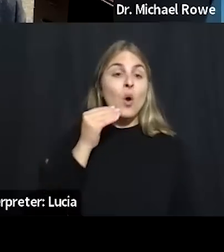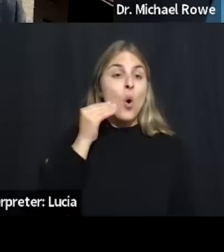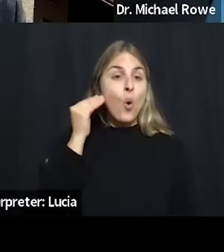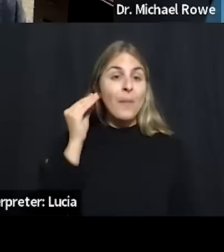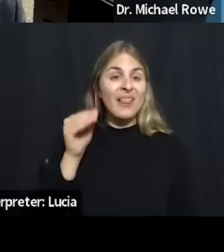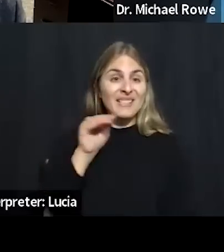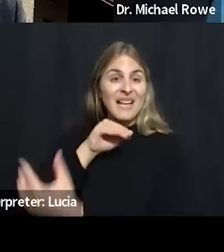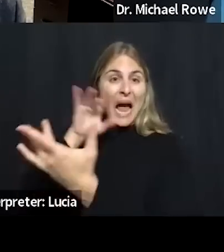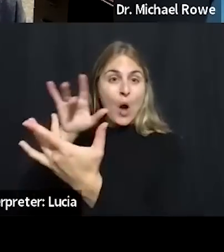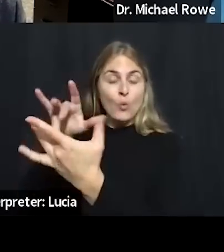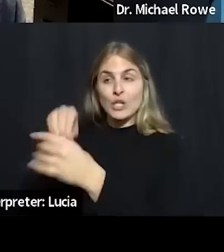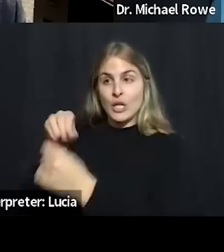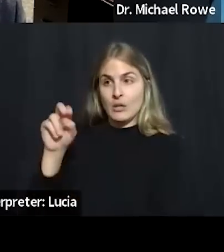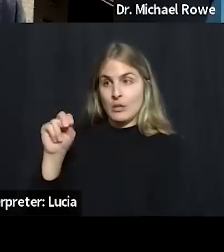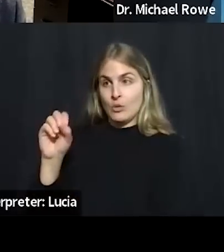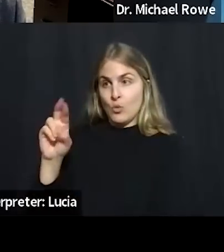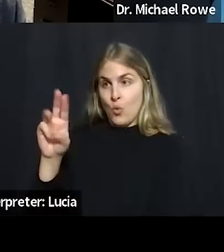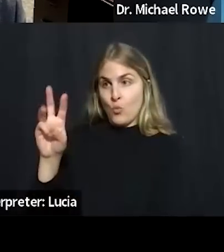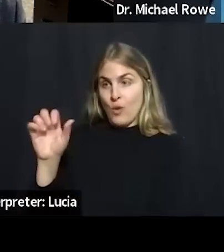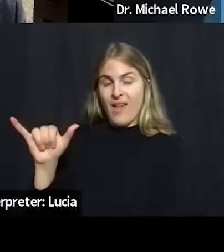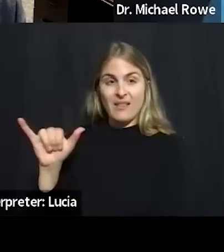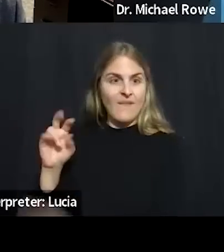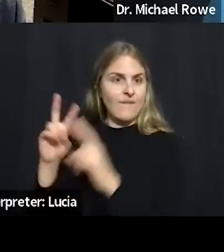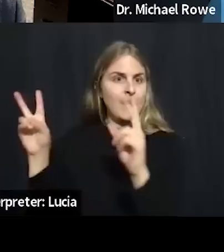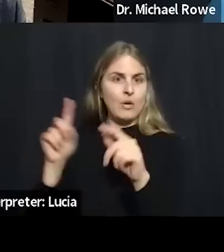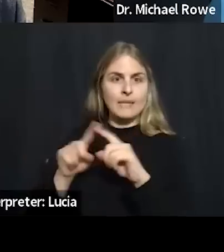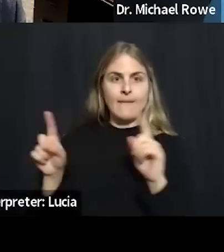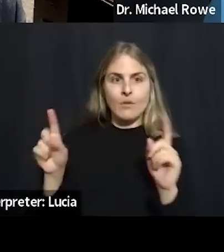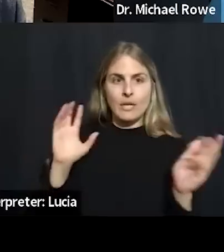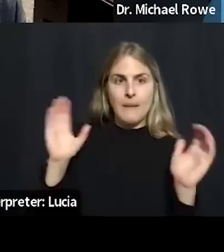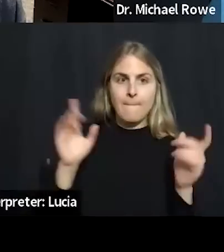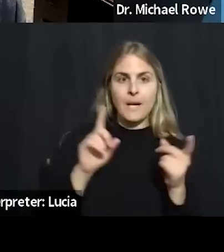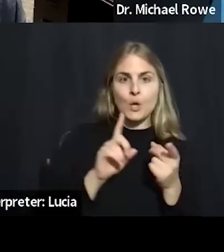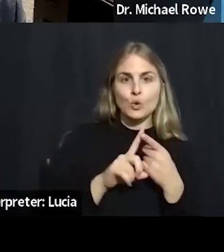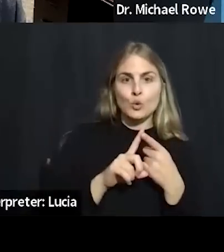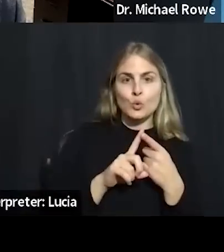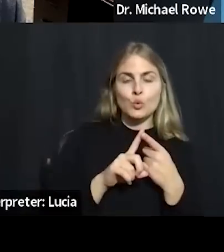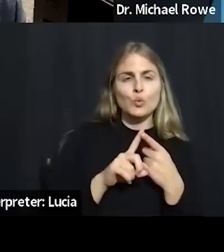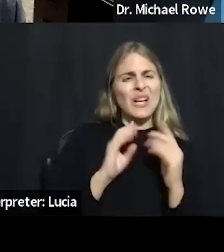es muy diferente del que conozco en áreas municipales en los EE. UU.